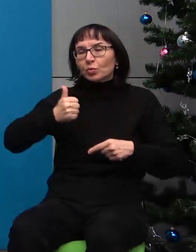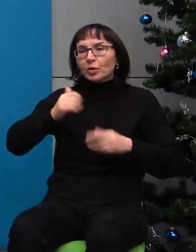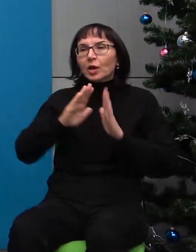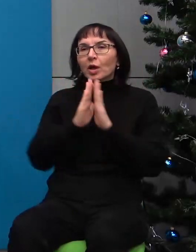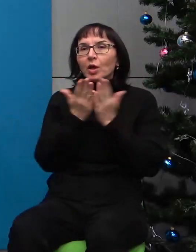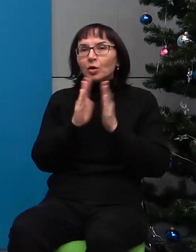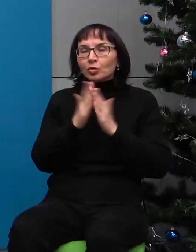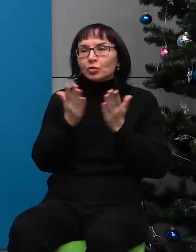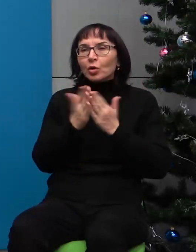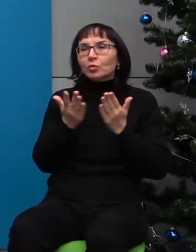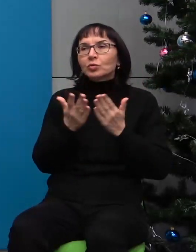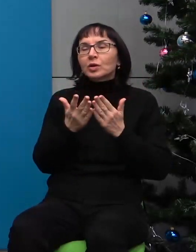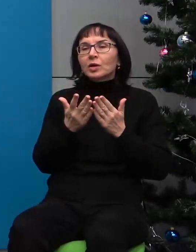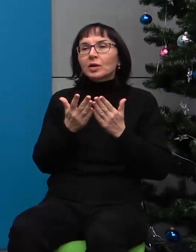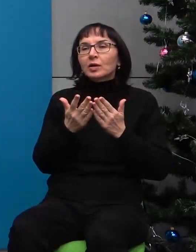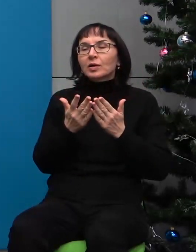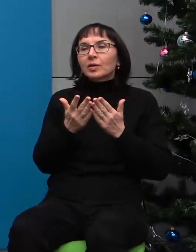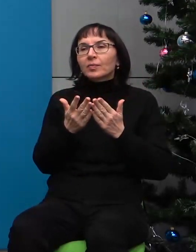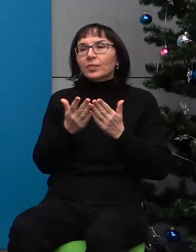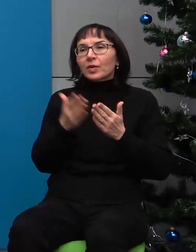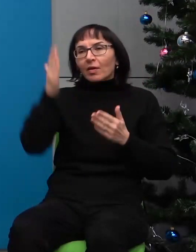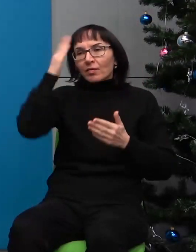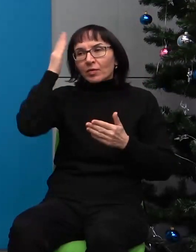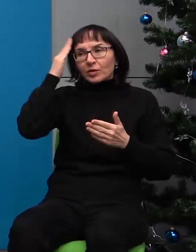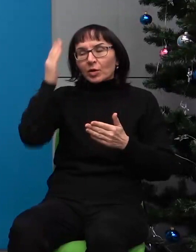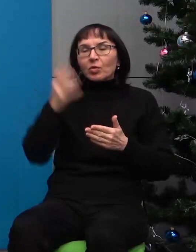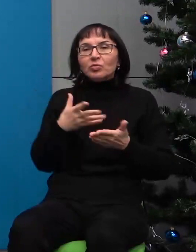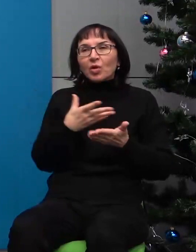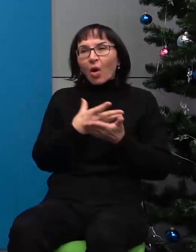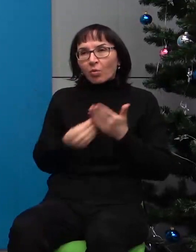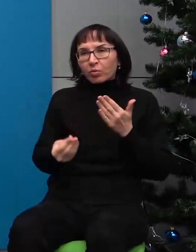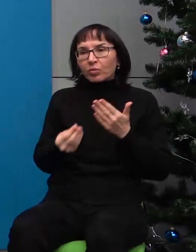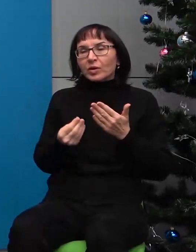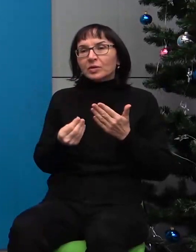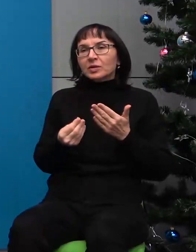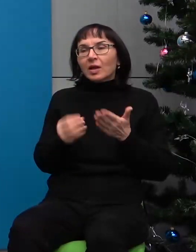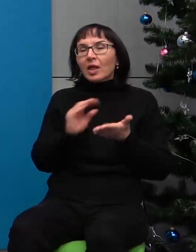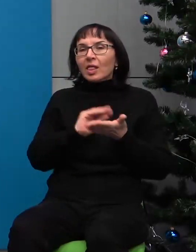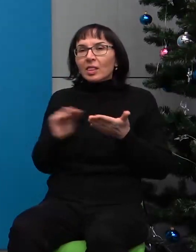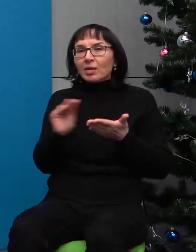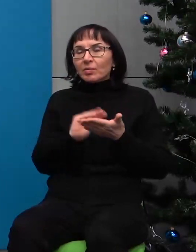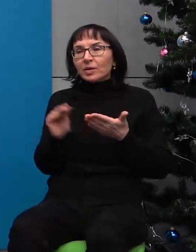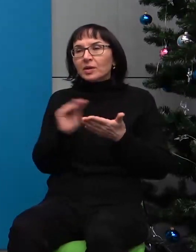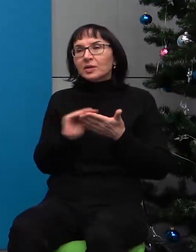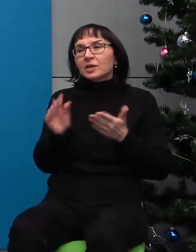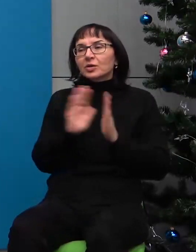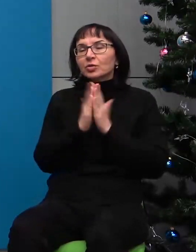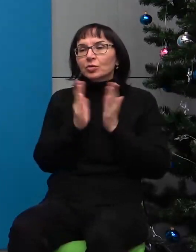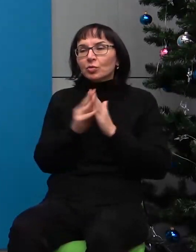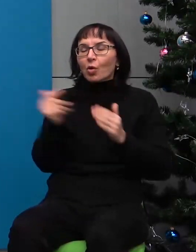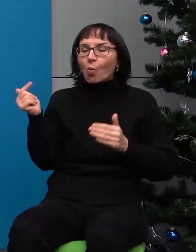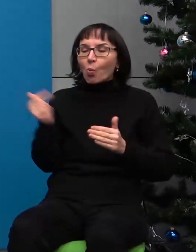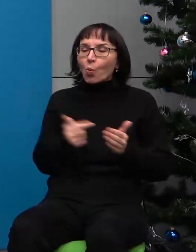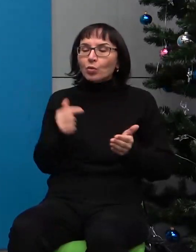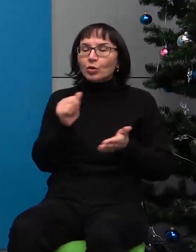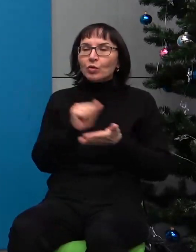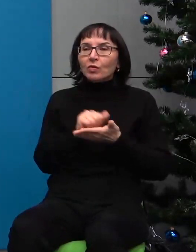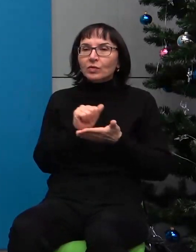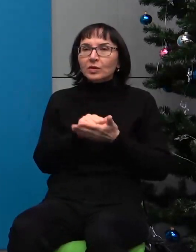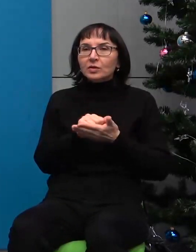to miał być rok Trymanda i też wiedziałem, że to się opłaca wydać książkę o Trymandzie w roku Trymanda, ale że po prostu muszę to wydać,